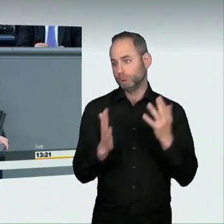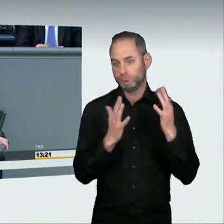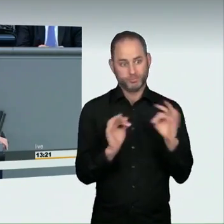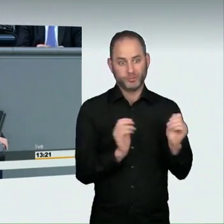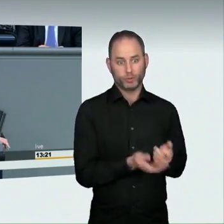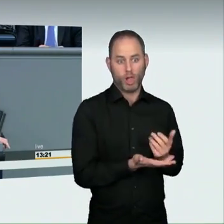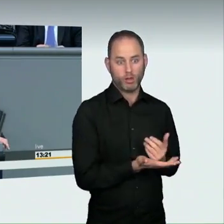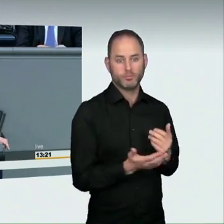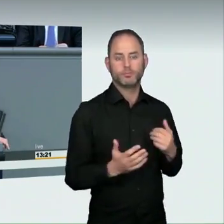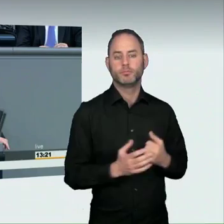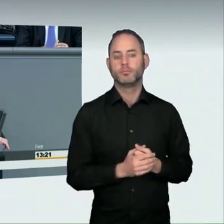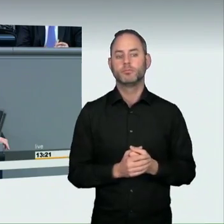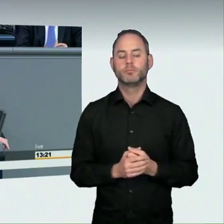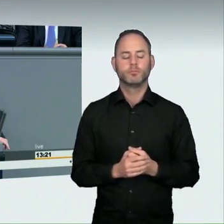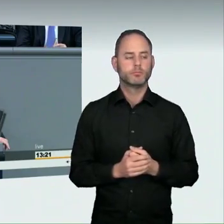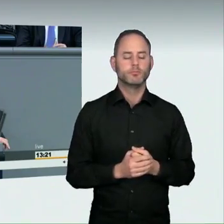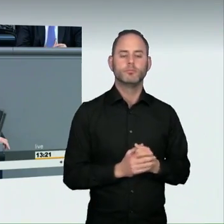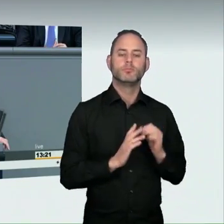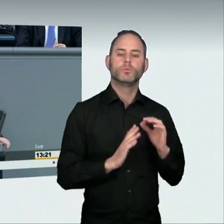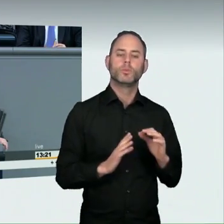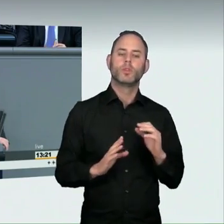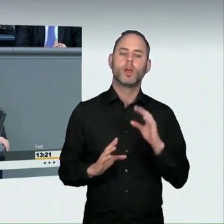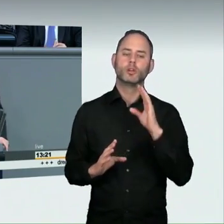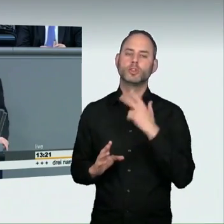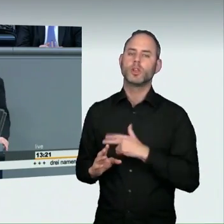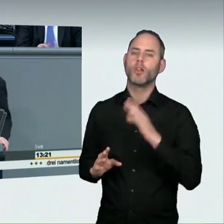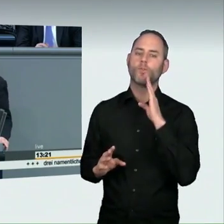Die Union stellt es immer so dar, als sei die Schaffung von Wohnungen